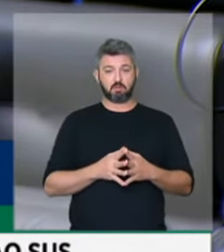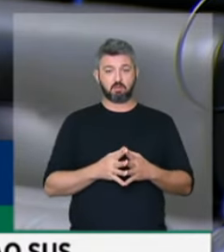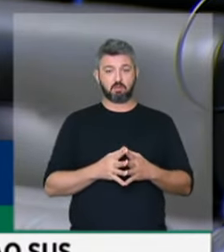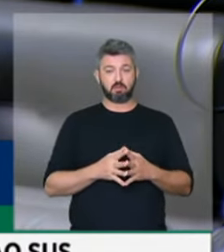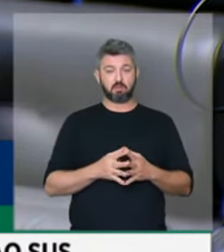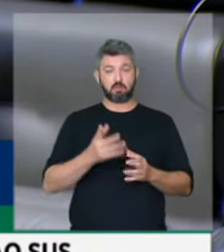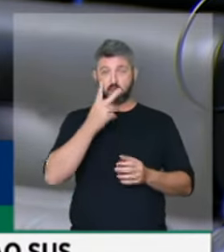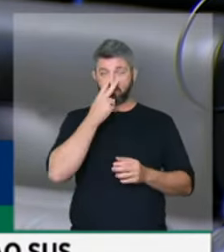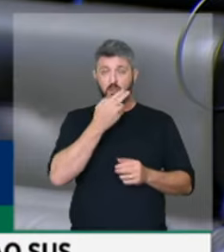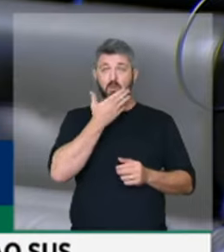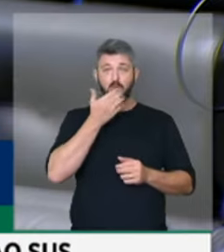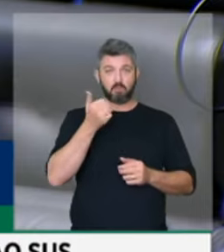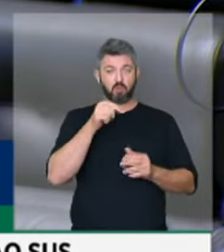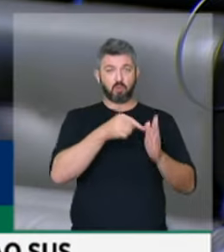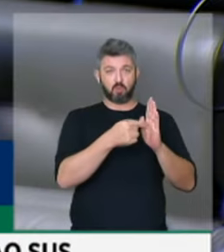CONTEMPLA. ENTÃO É ... A GENTE ESTABELECEU O LIMITE.